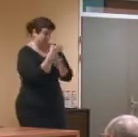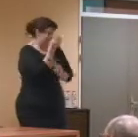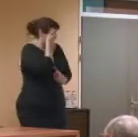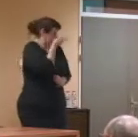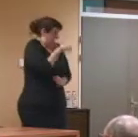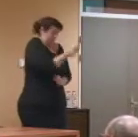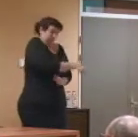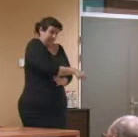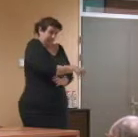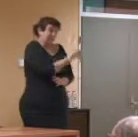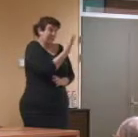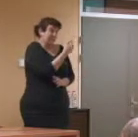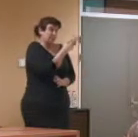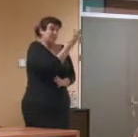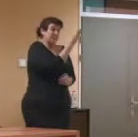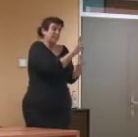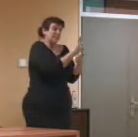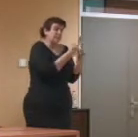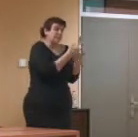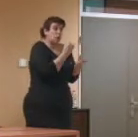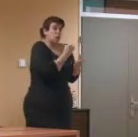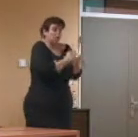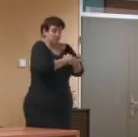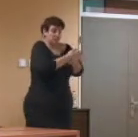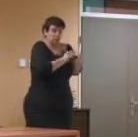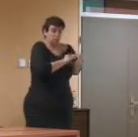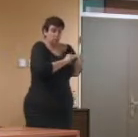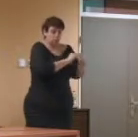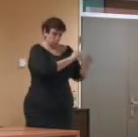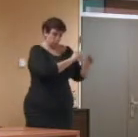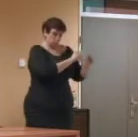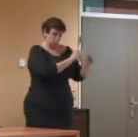tiene 3,3 millones en sus cuentas, demostrado, un dinero que no se ha podido